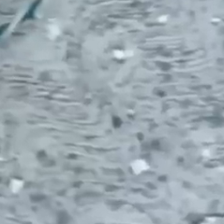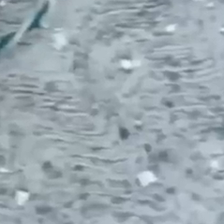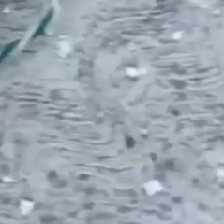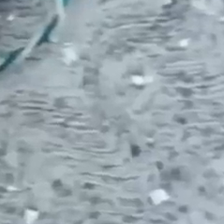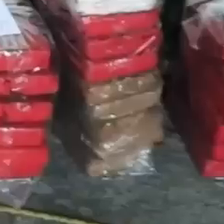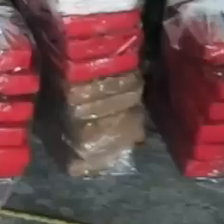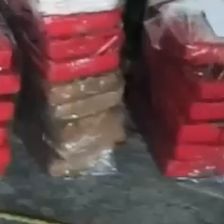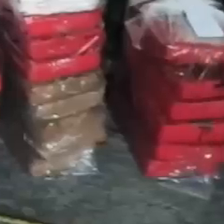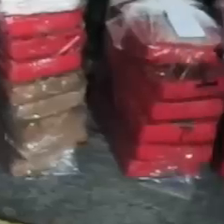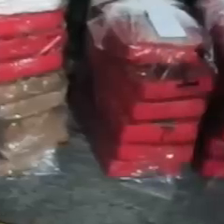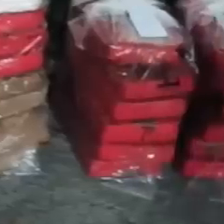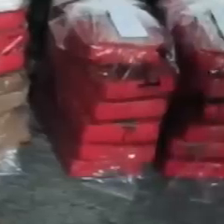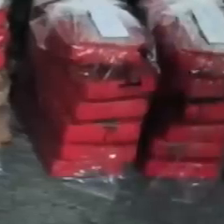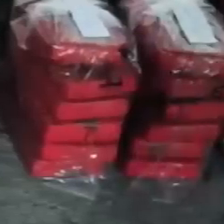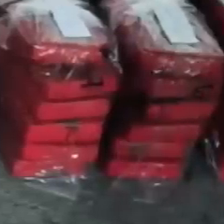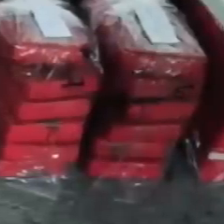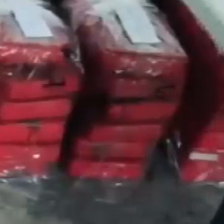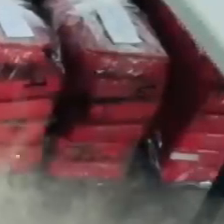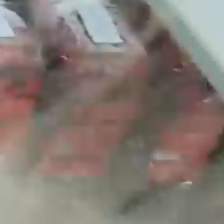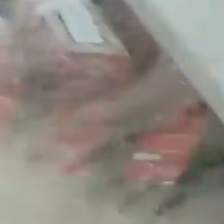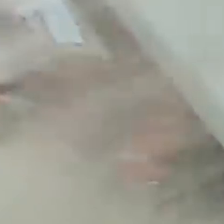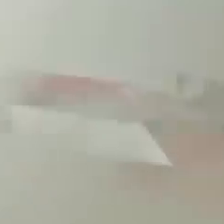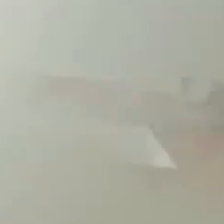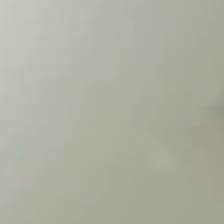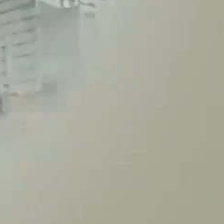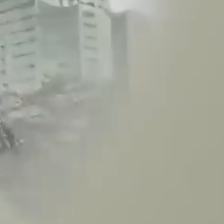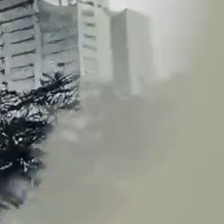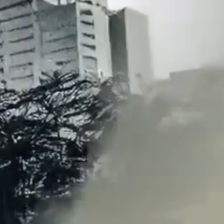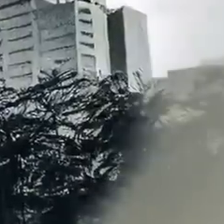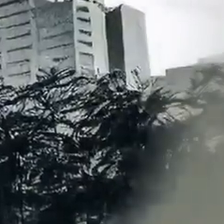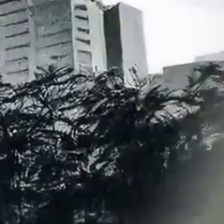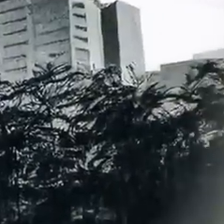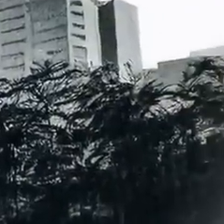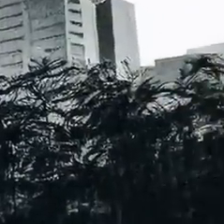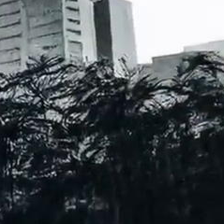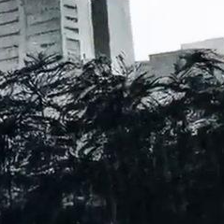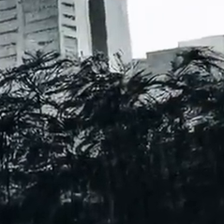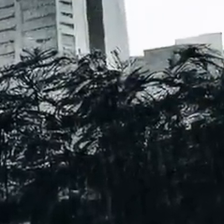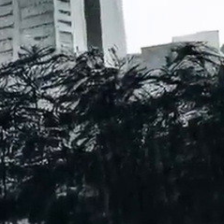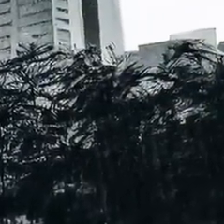a más de 50 millones de dosis que no llegarán a las calles y que apiladas tendrían la altura